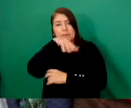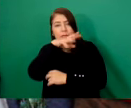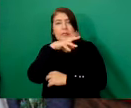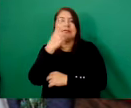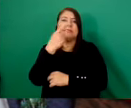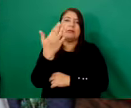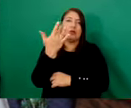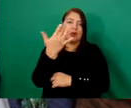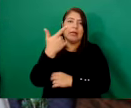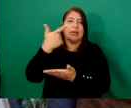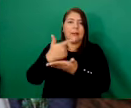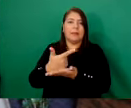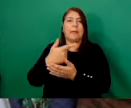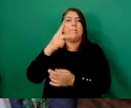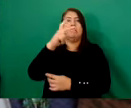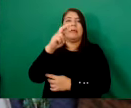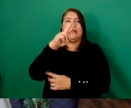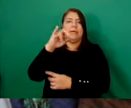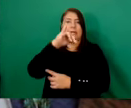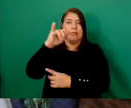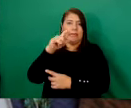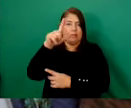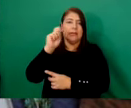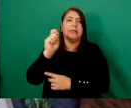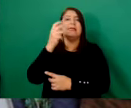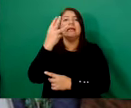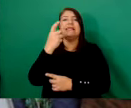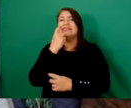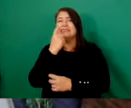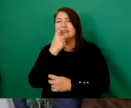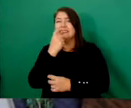150 gr de perejil 3 dientes de ajo